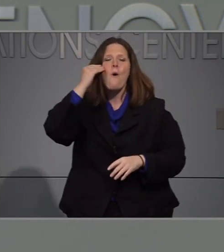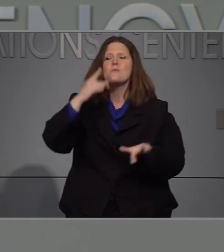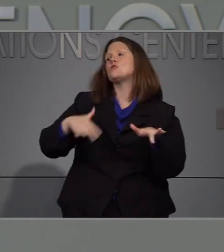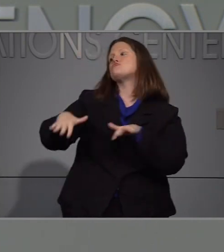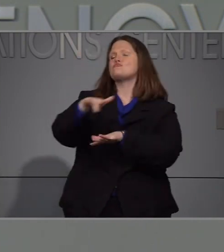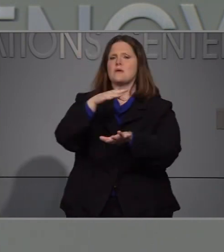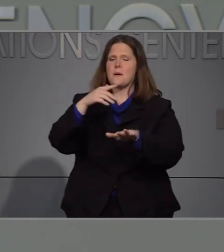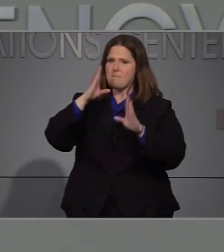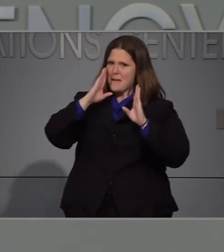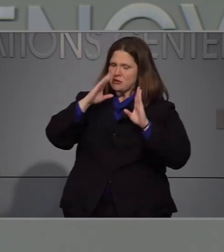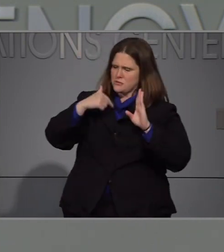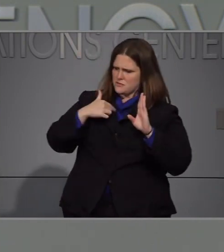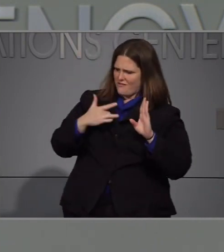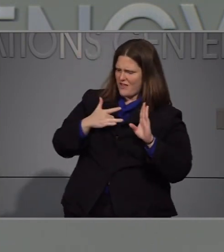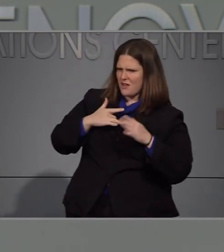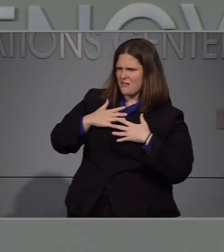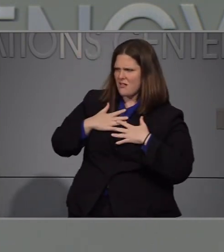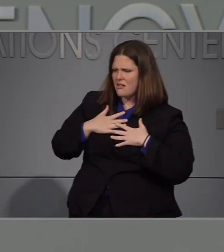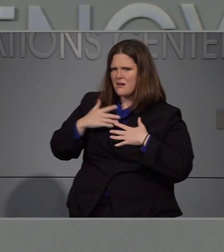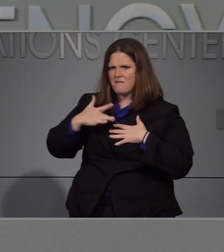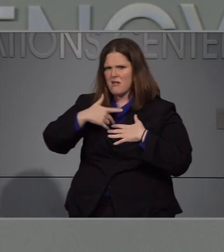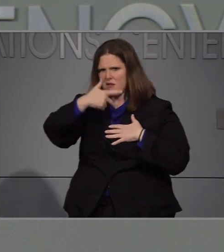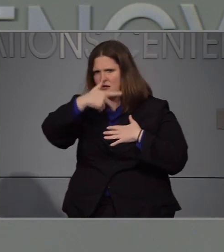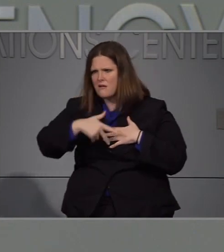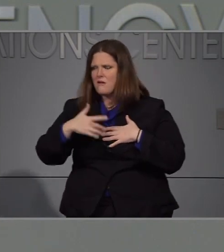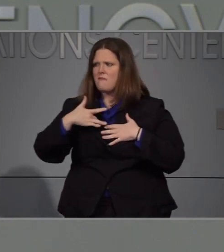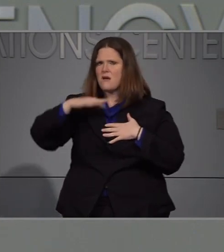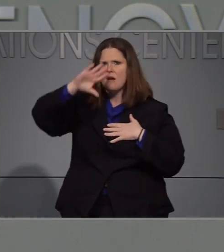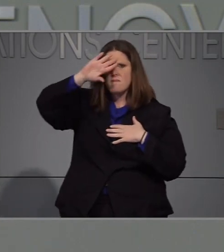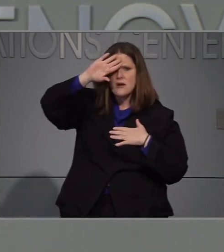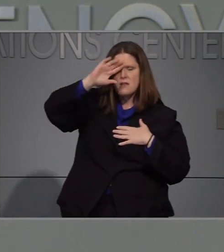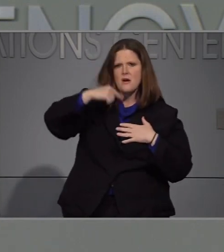cuándo regresa si viene aquí de algún lugar donde había mucha infección.